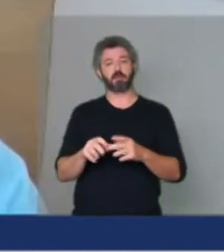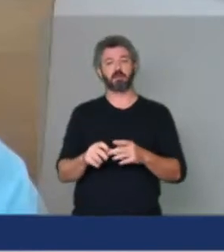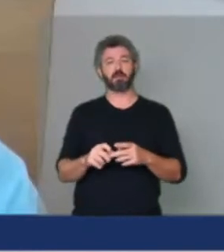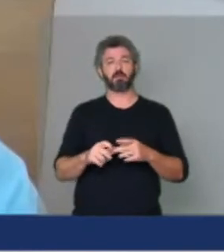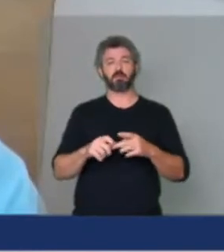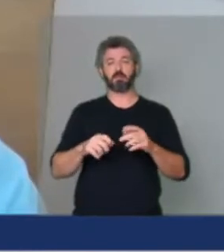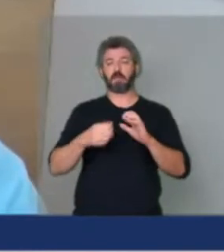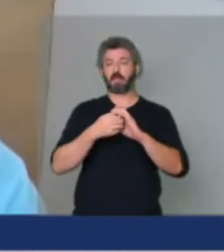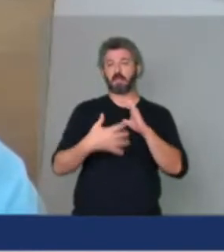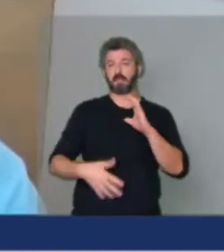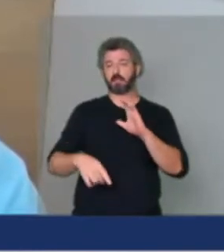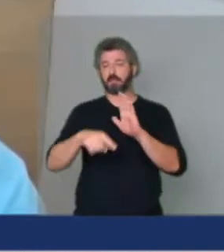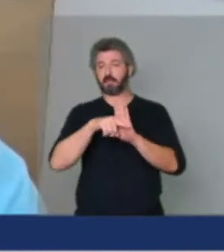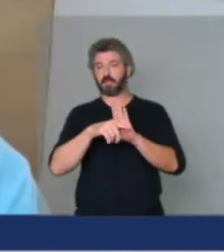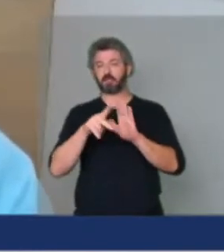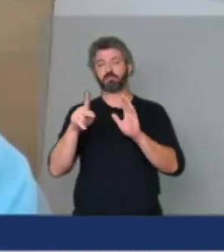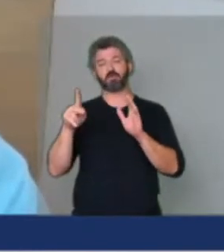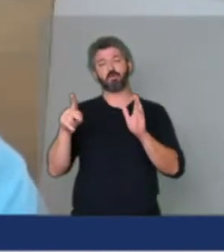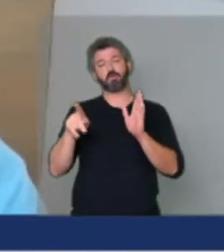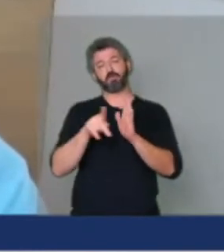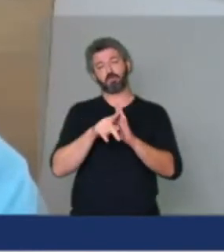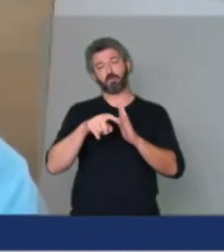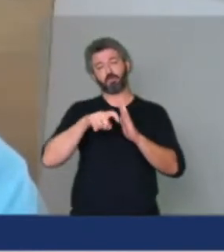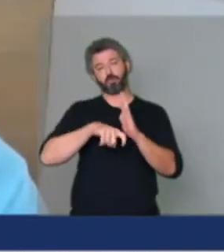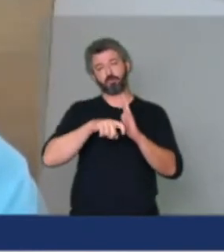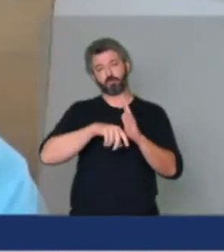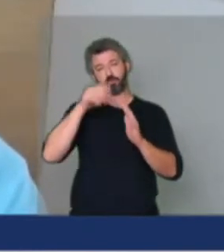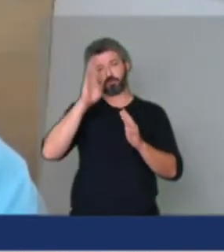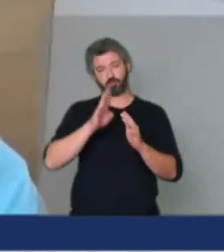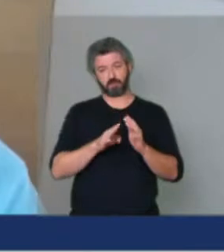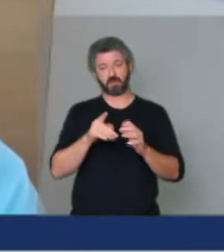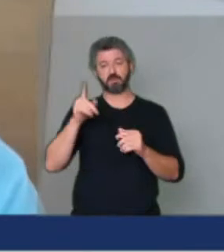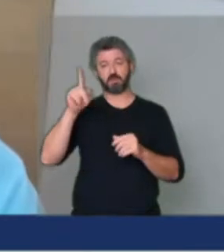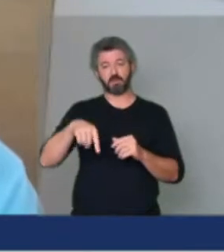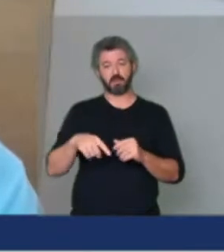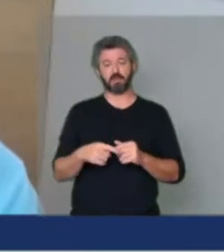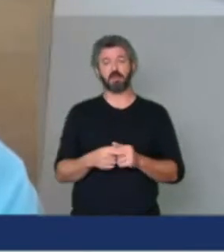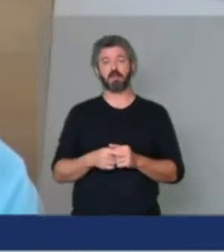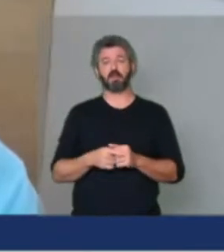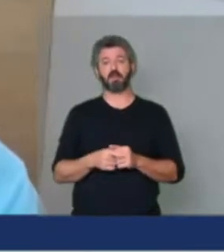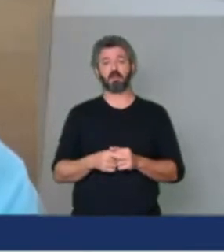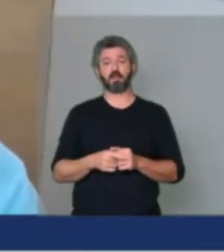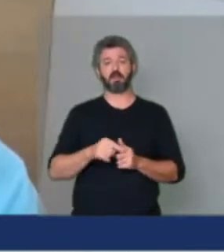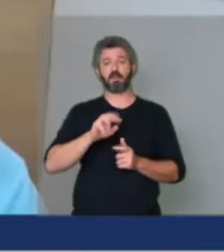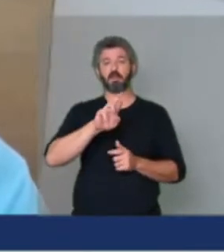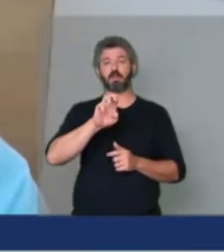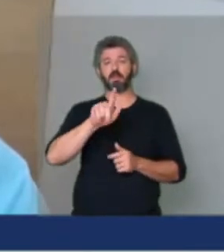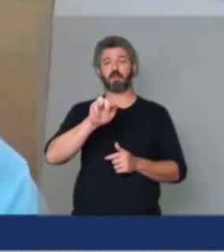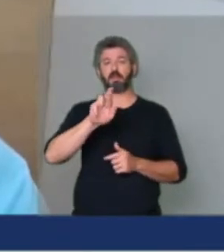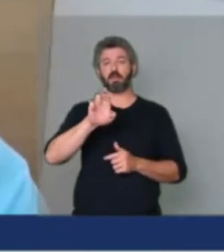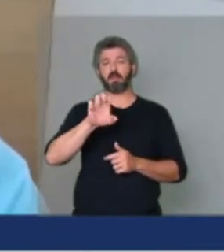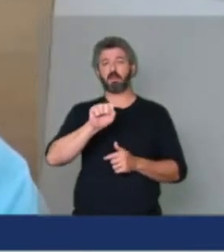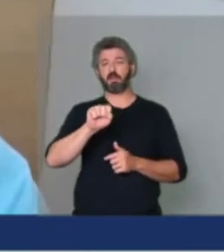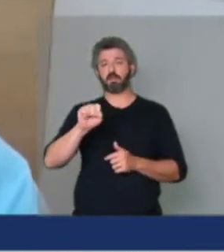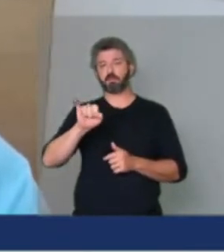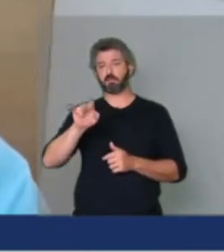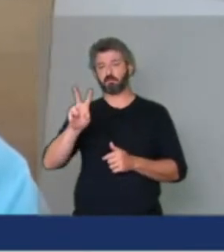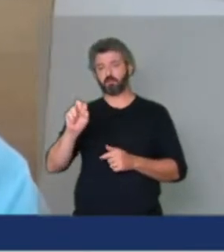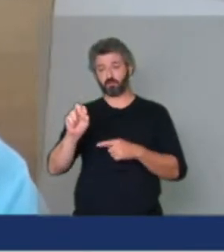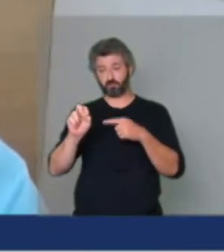NOSSO SISTEMA TRIBUTÁRIO QUE É O SEU CARÁTER REGRAS SELVA UM SISTEMA TRIBUTÁRIO CAÓTICO COM CERCA DE 92 TAXAS DE CONTRIBUIÇÕES E IMPOSTOS